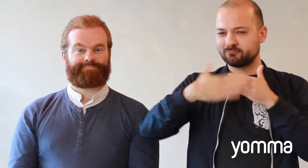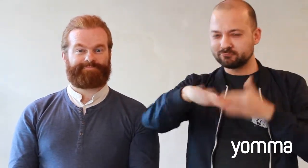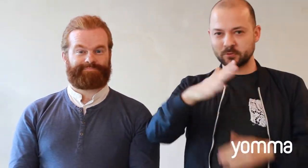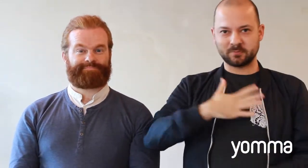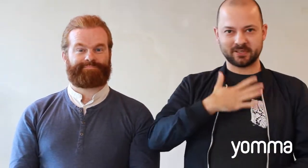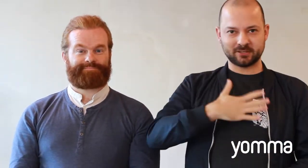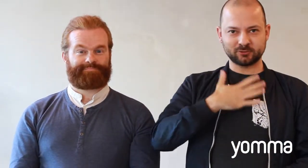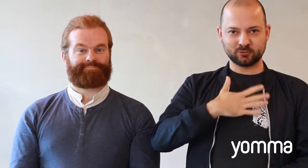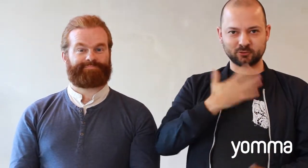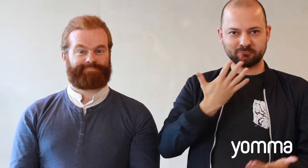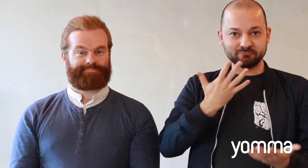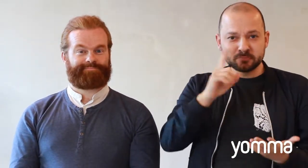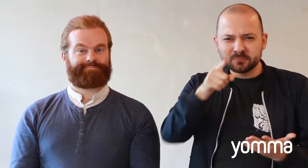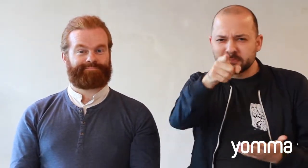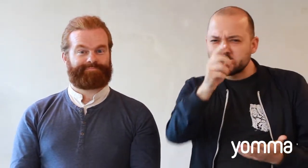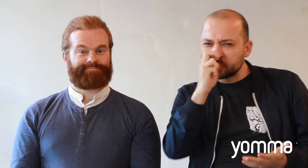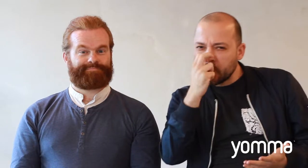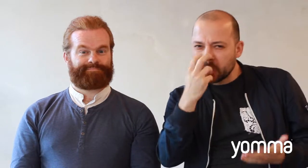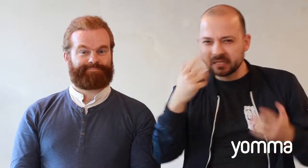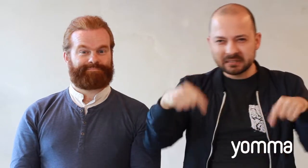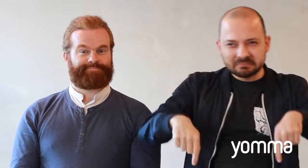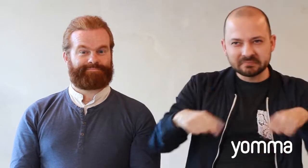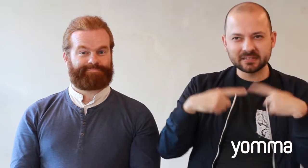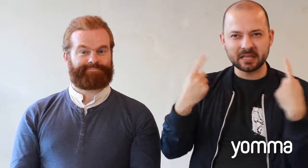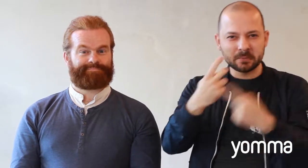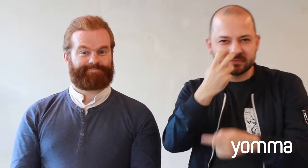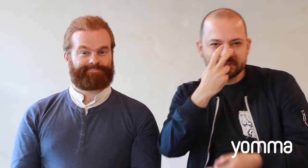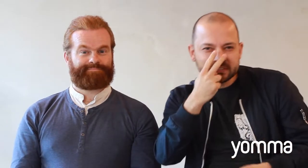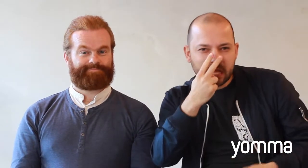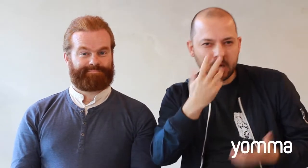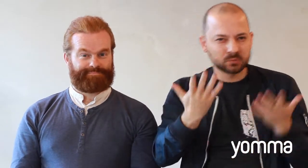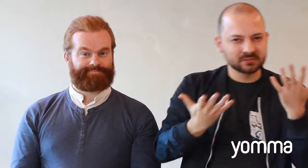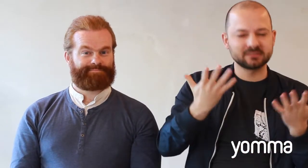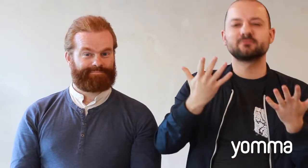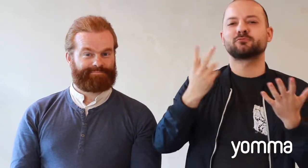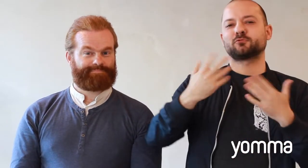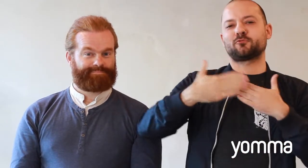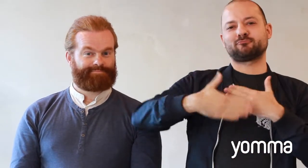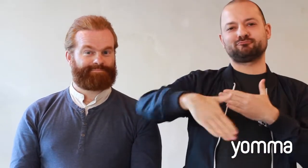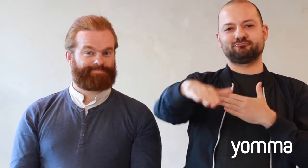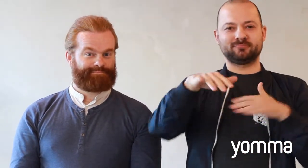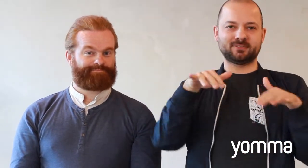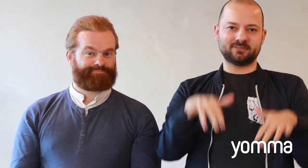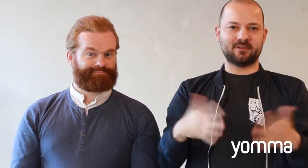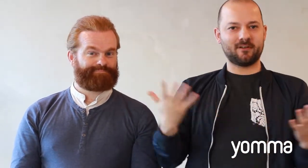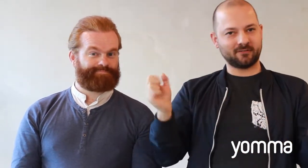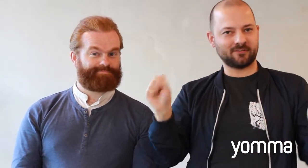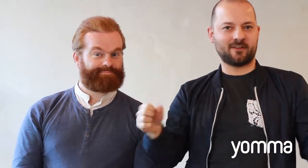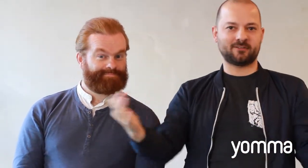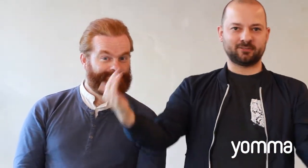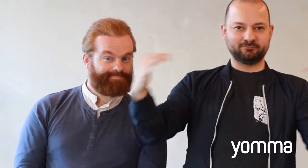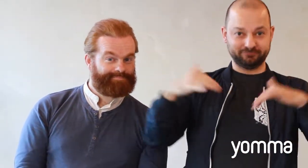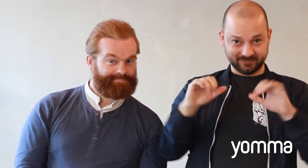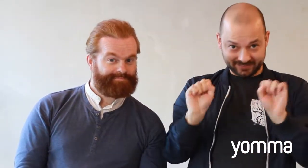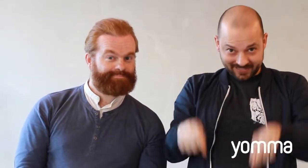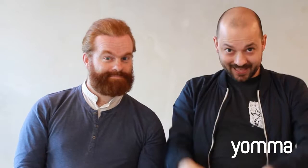Lass euch von uns überraschen! Ihr seid vielleicht neugierig, wie der neue Raum wohl aussieht. Ihr werdet Möglichkeit haben, euch den Raum hier anzuschauen.